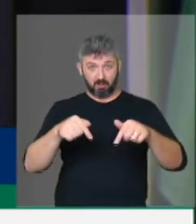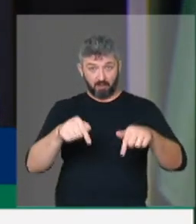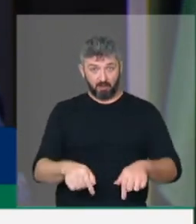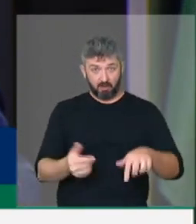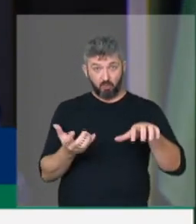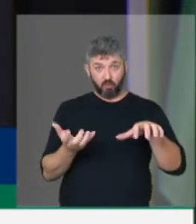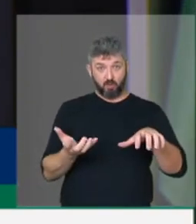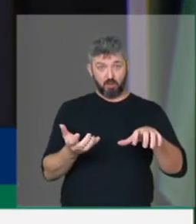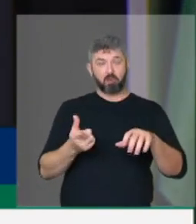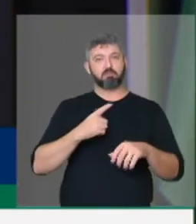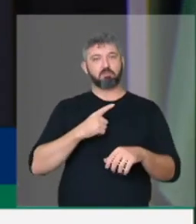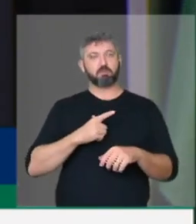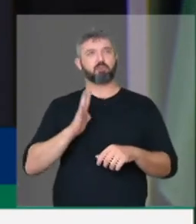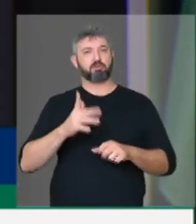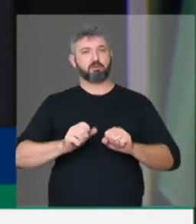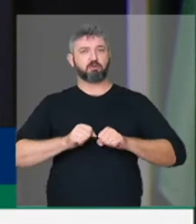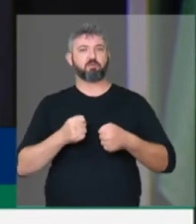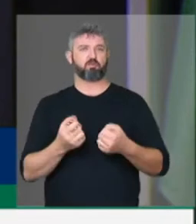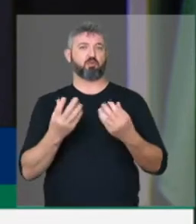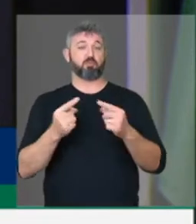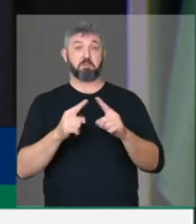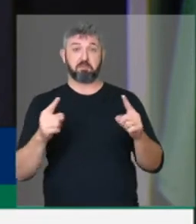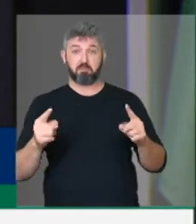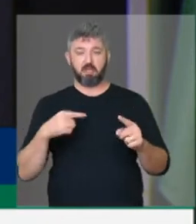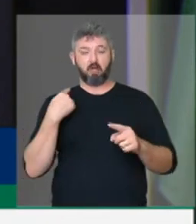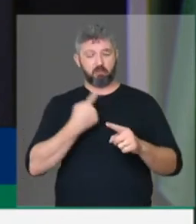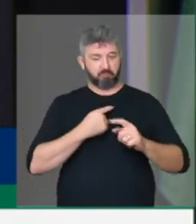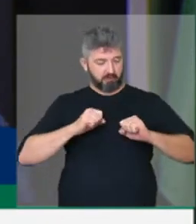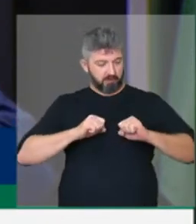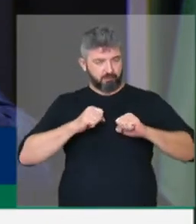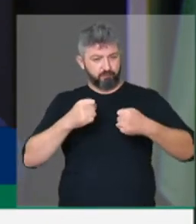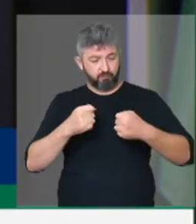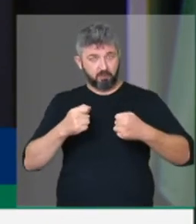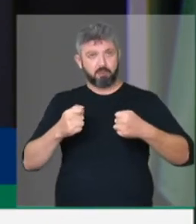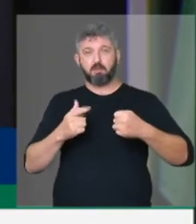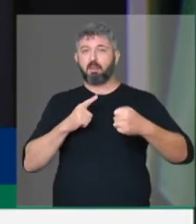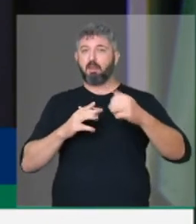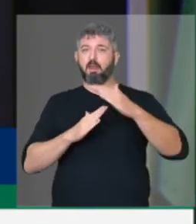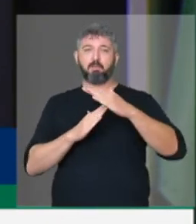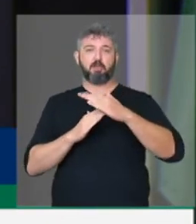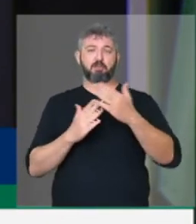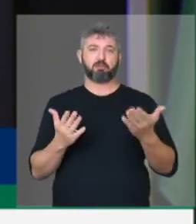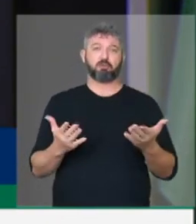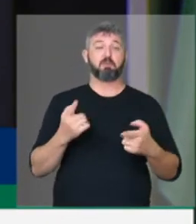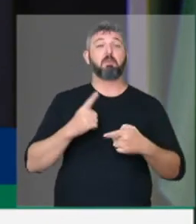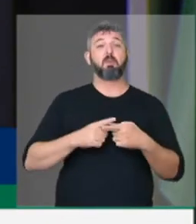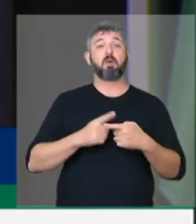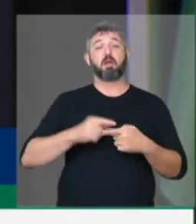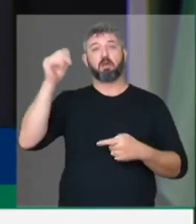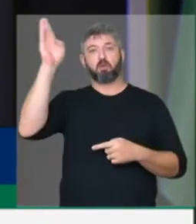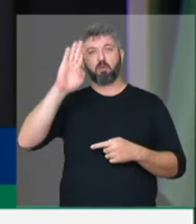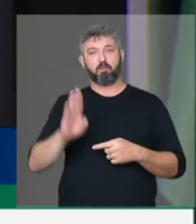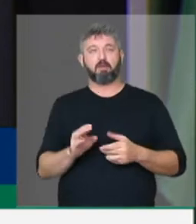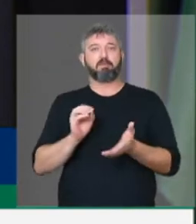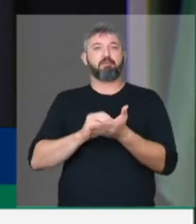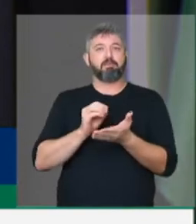AQUI NO CONGRESSO TEMOS FEITO MUITO MAS AS NOSSAS POSSIBILIDADES, ELAS SÃO LIMITADAS. PORQUE O BRASIL CARECIA DE UM PLANO NACIONAL